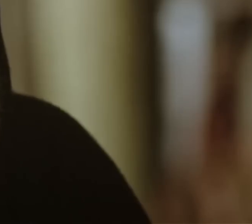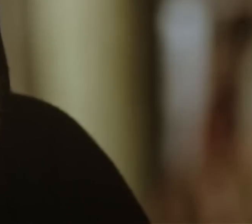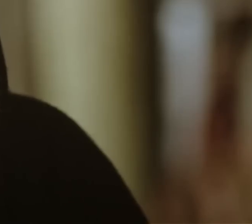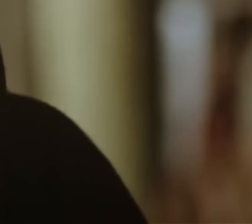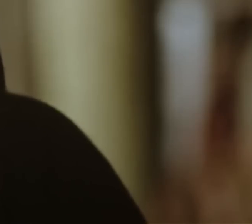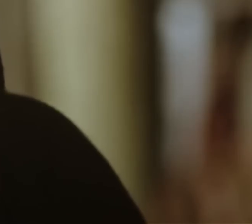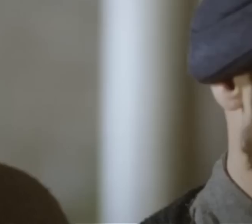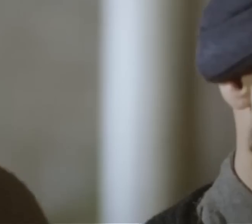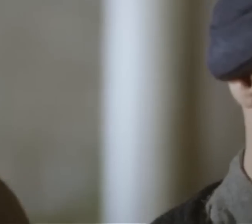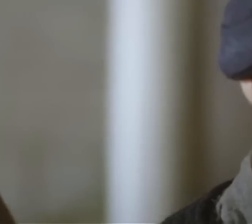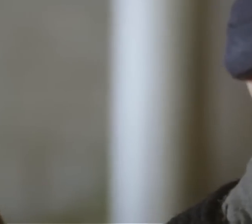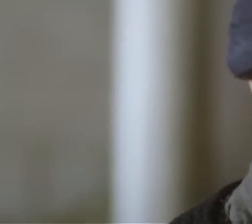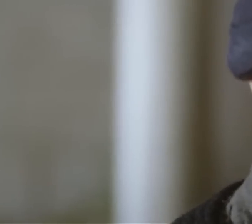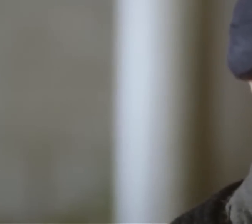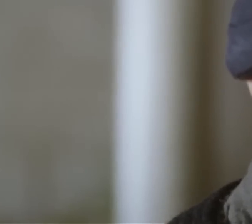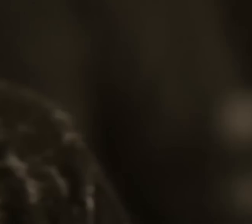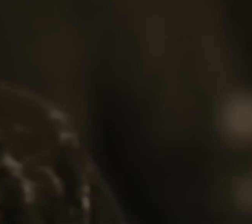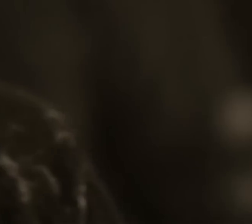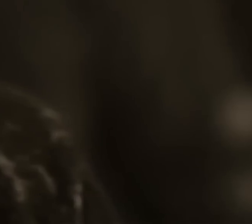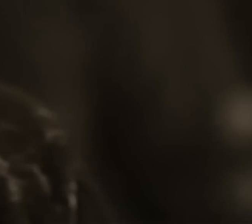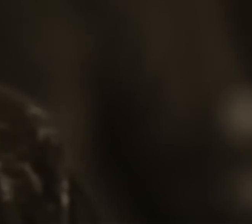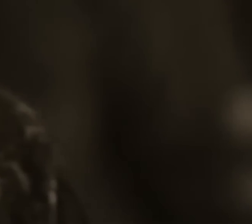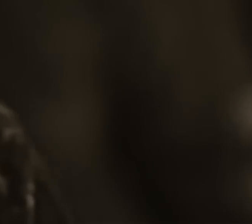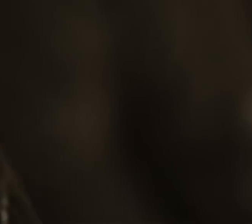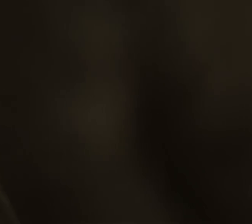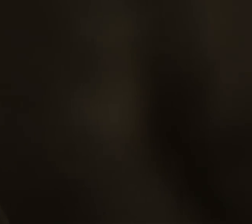(Müzik - Gerilim)